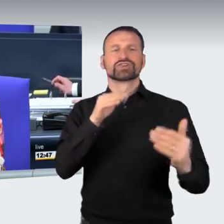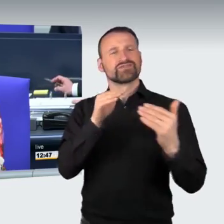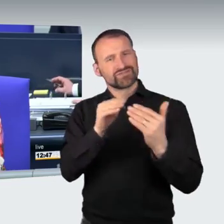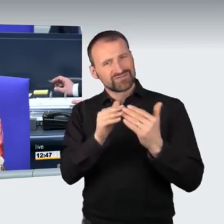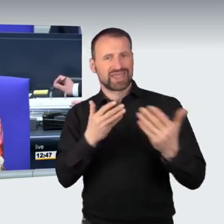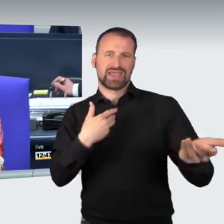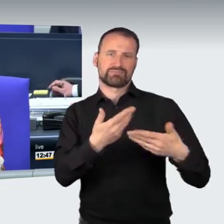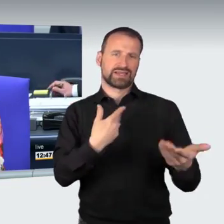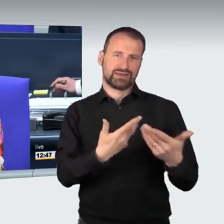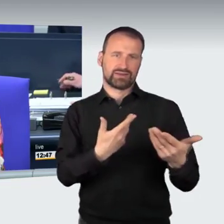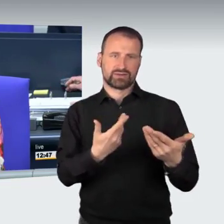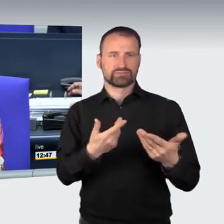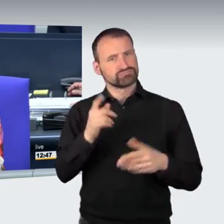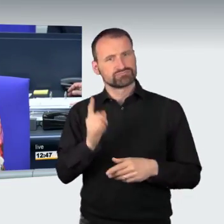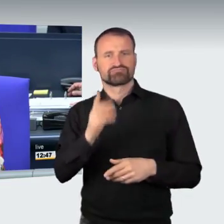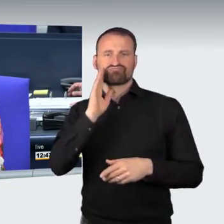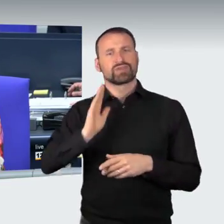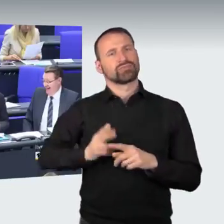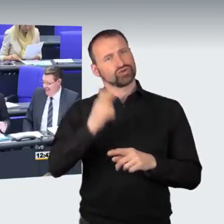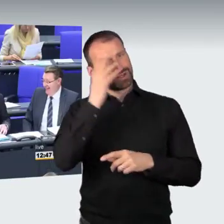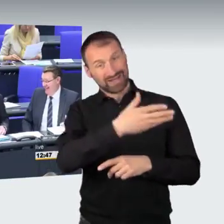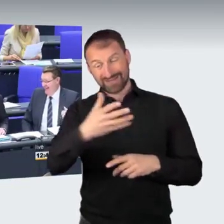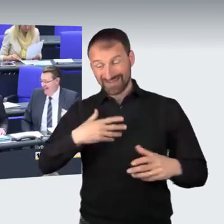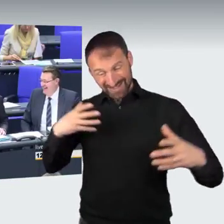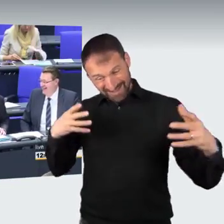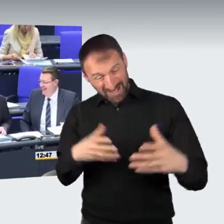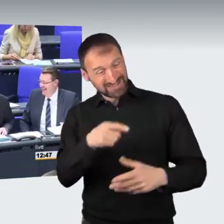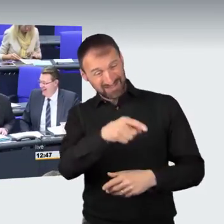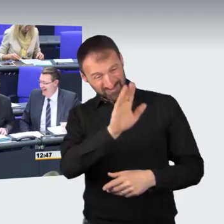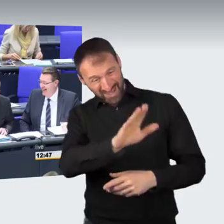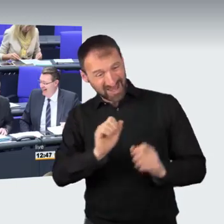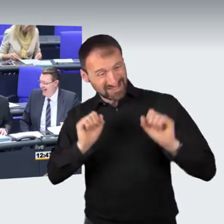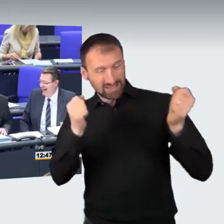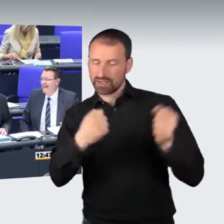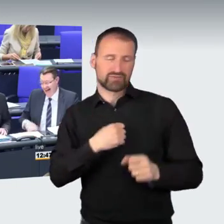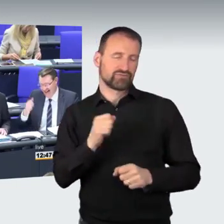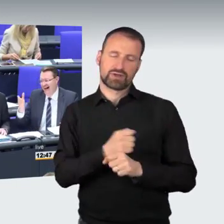Ansonsten ziehe ich bei den nachfolgenden Kollegen Redezeit ab.